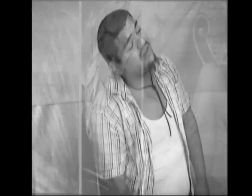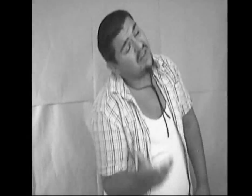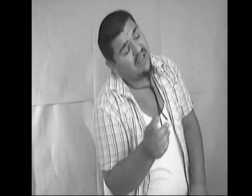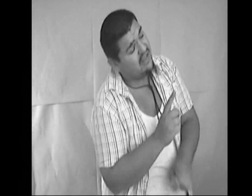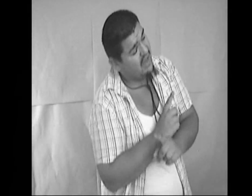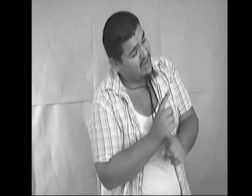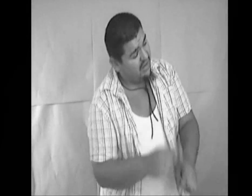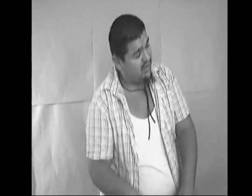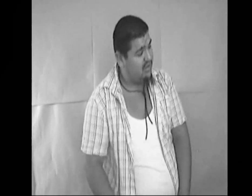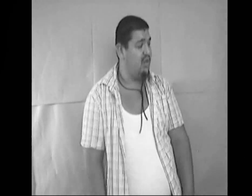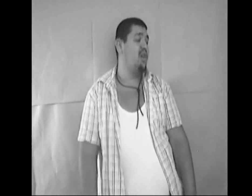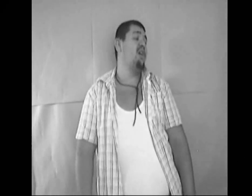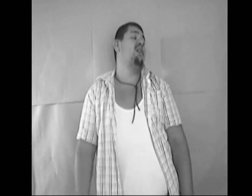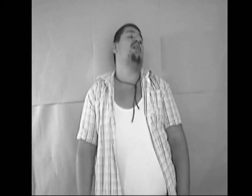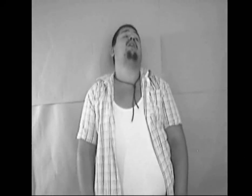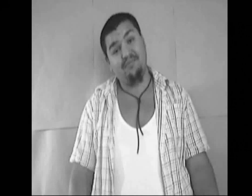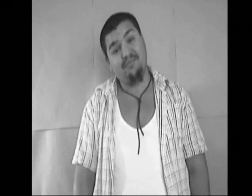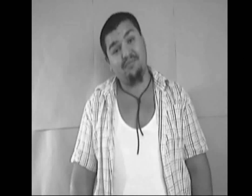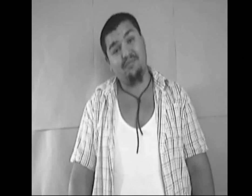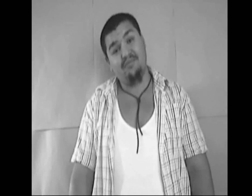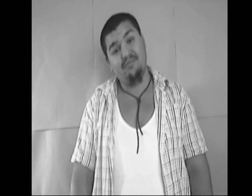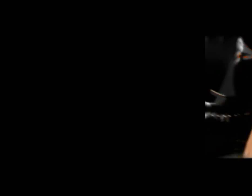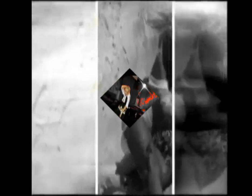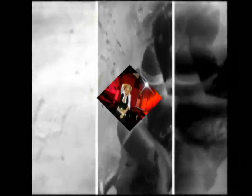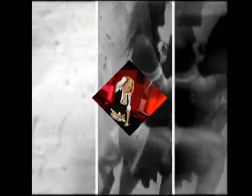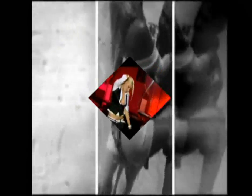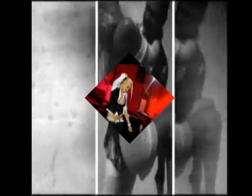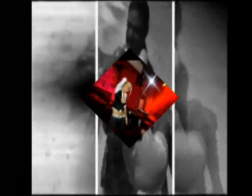тебе те нямам. you do not have them.